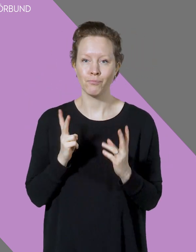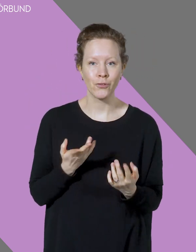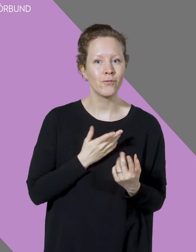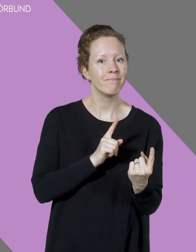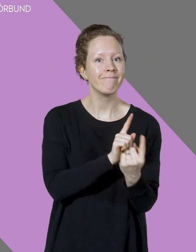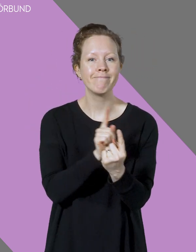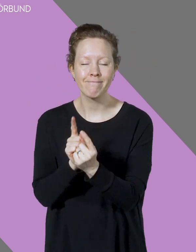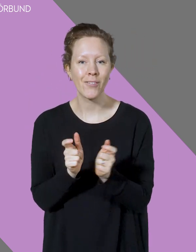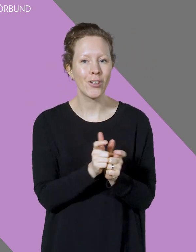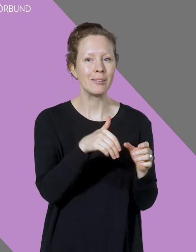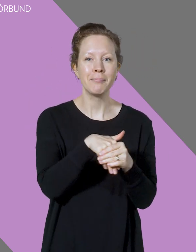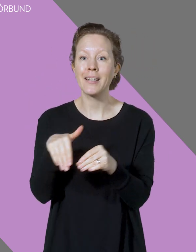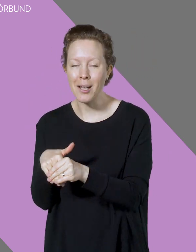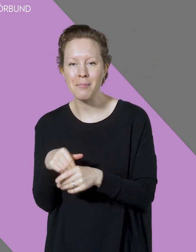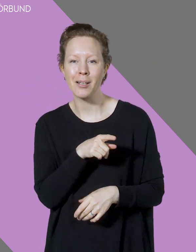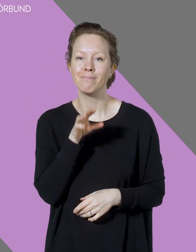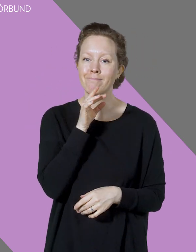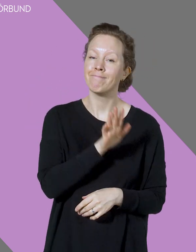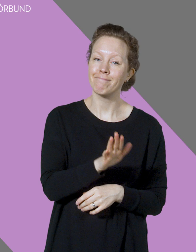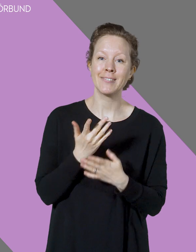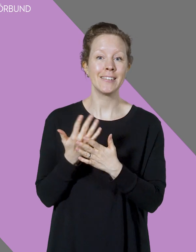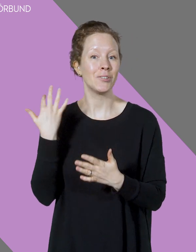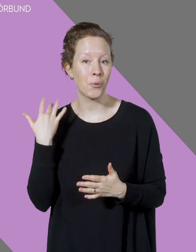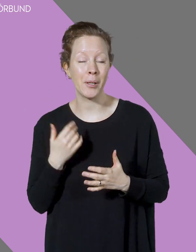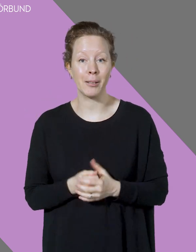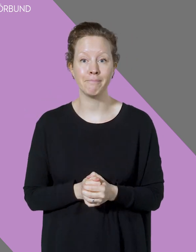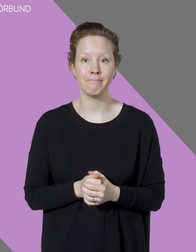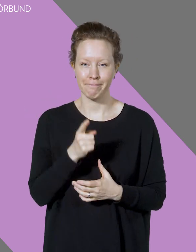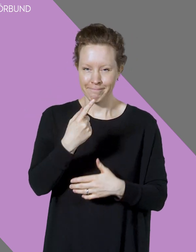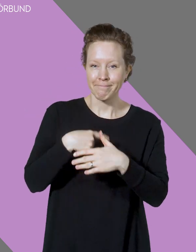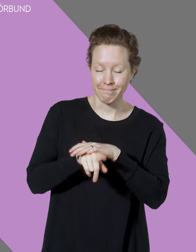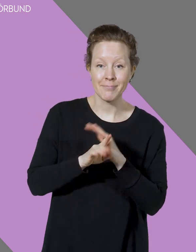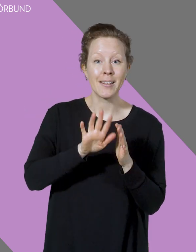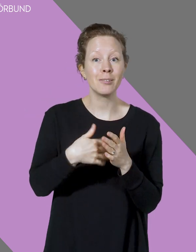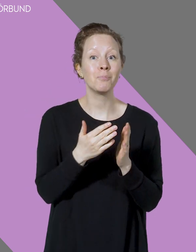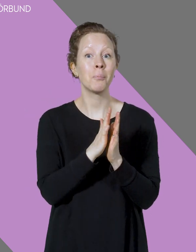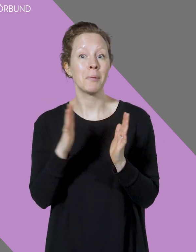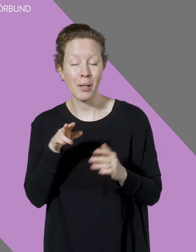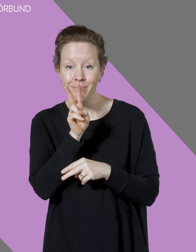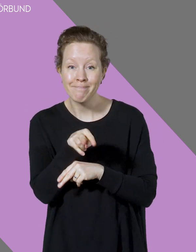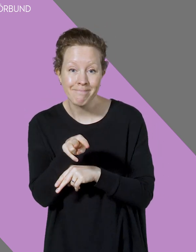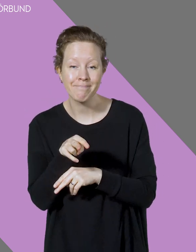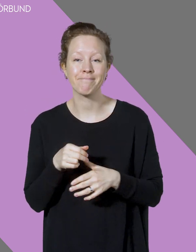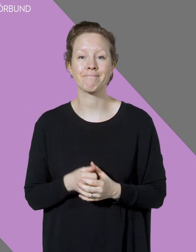och vi får träffa föreningsmedlemmar och höra deras historier. Gå in på Teckenspråkiga biblioteket och titta!